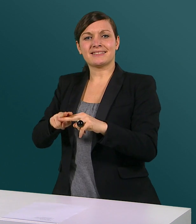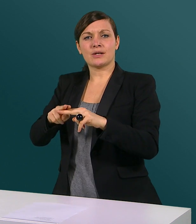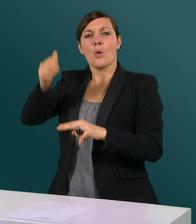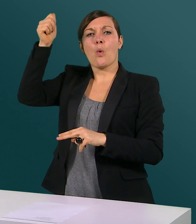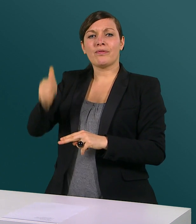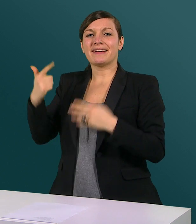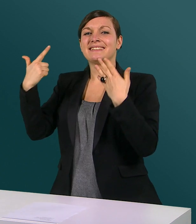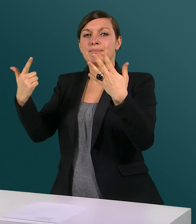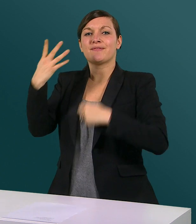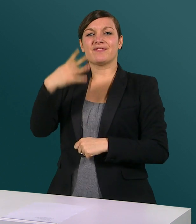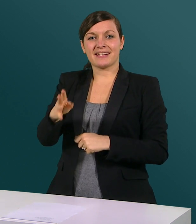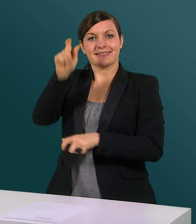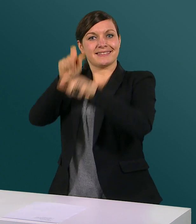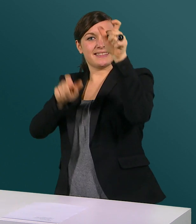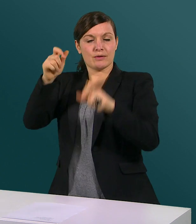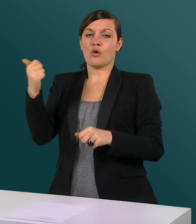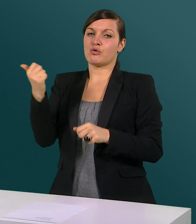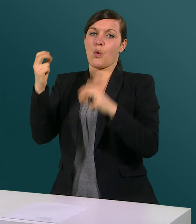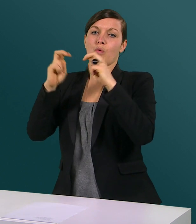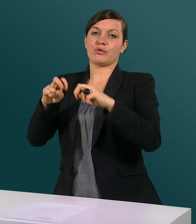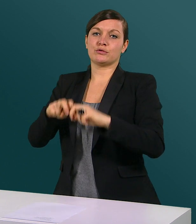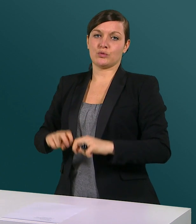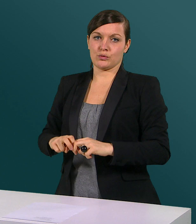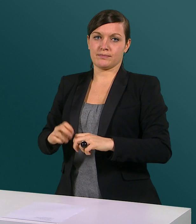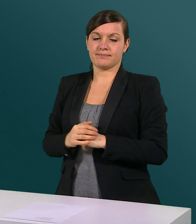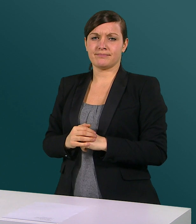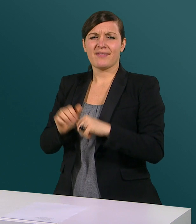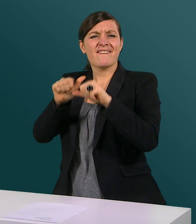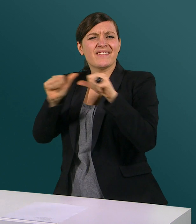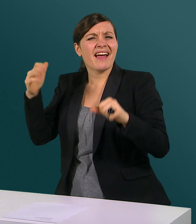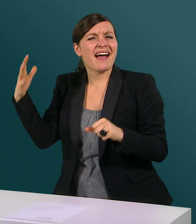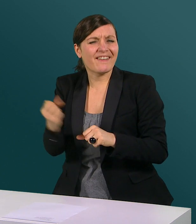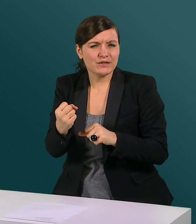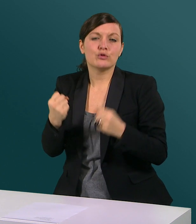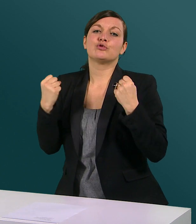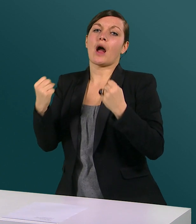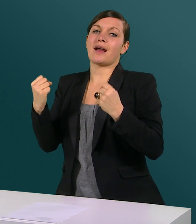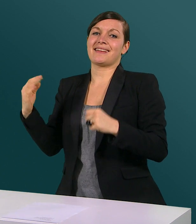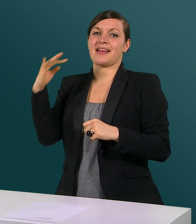Weitere 147 Personen werden noch untersucht. Erwischt wurden sie durch den starken